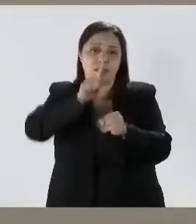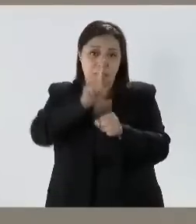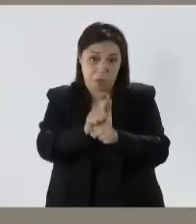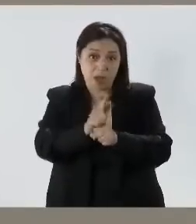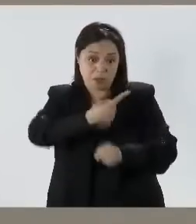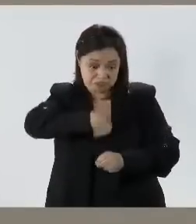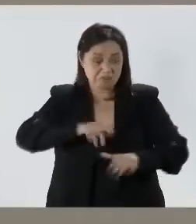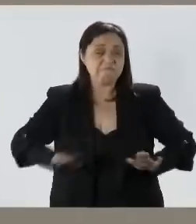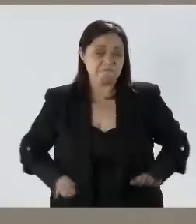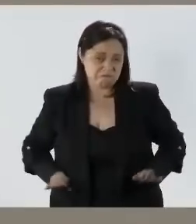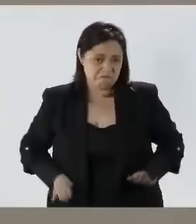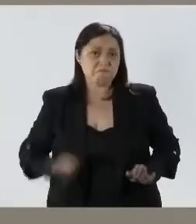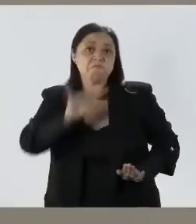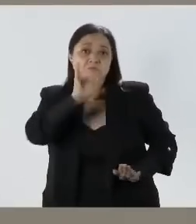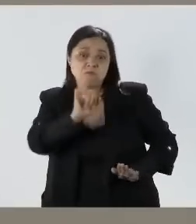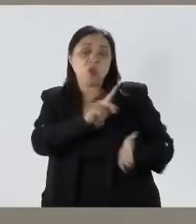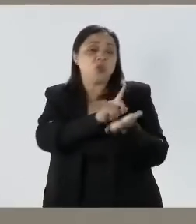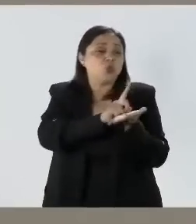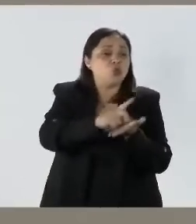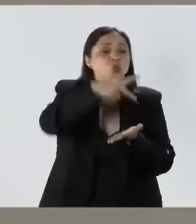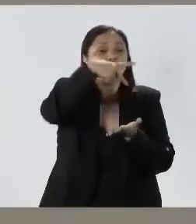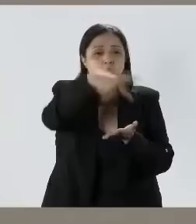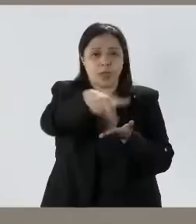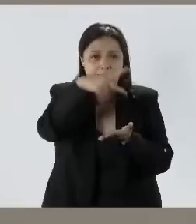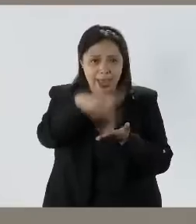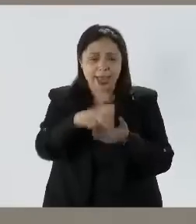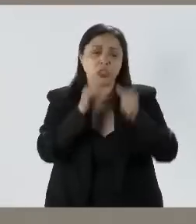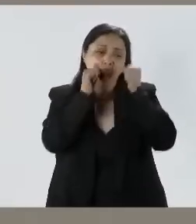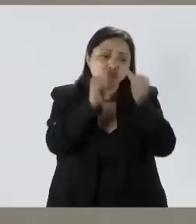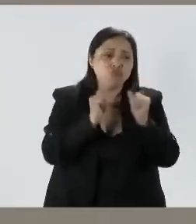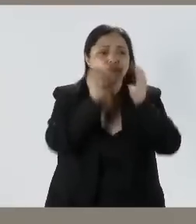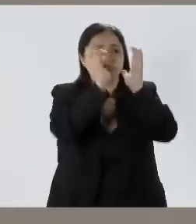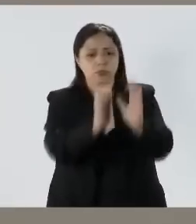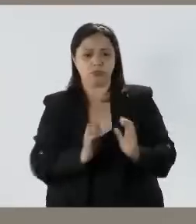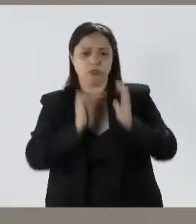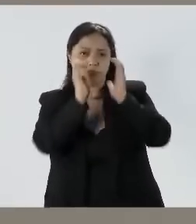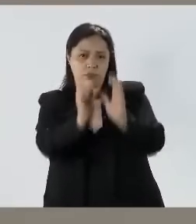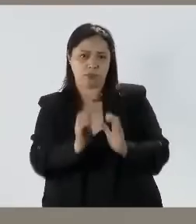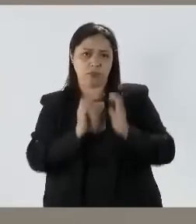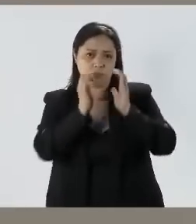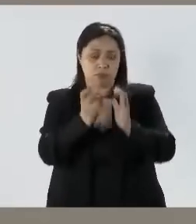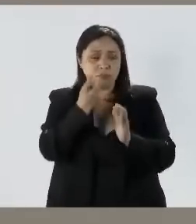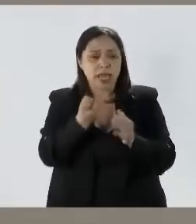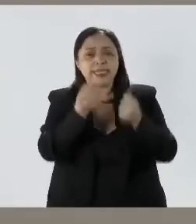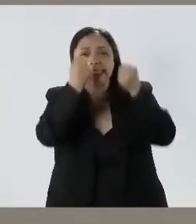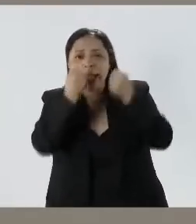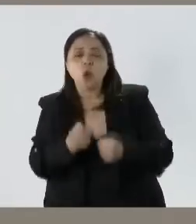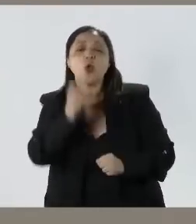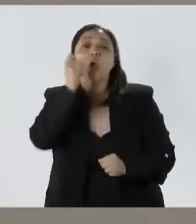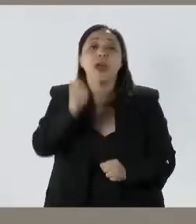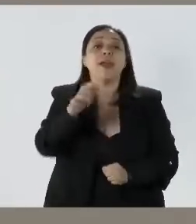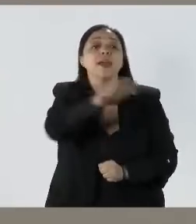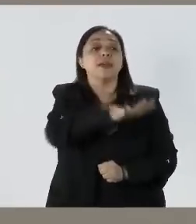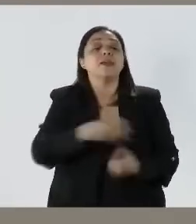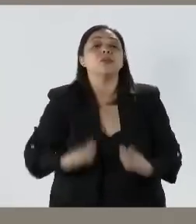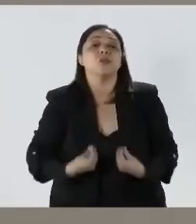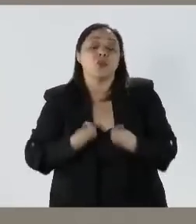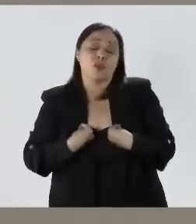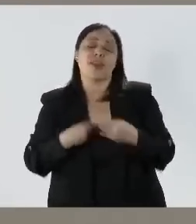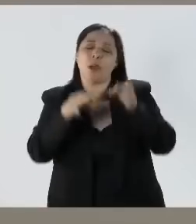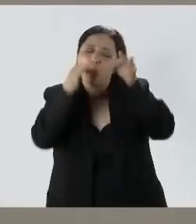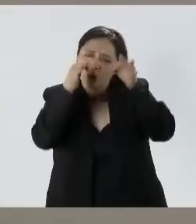y que está determin en ver por su cuidado y en asegurarse que tengan una vida digna Así